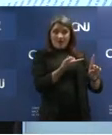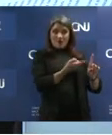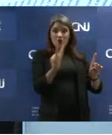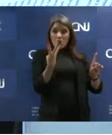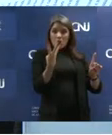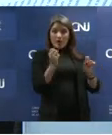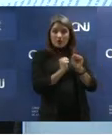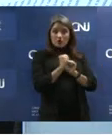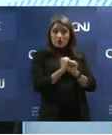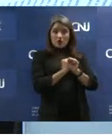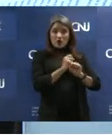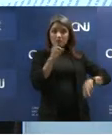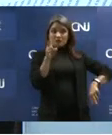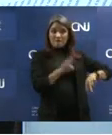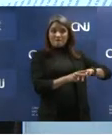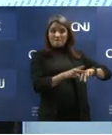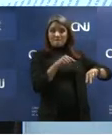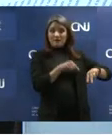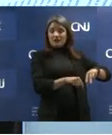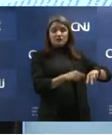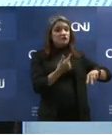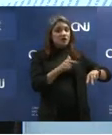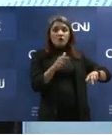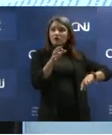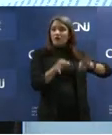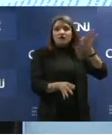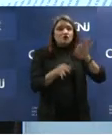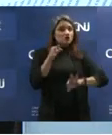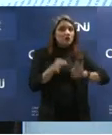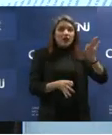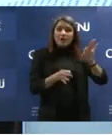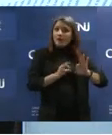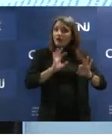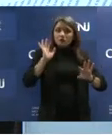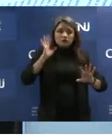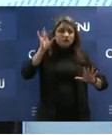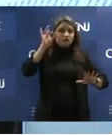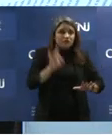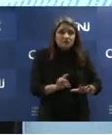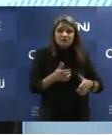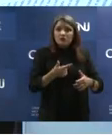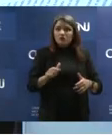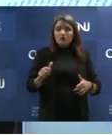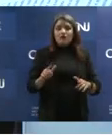praticamente sem julgamento definitivo. Vindo depois a ser solto e absolvido